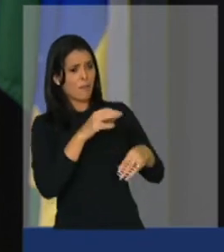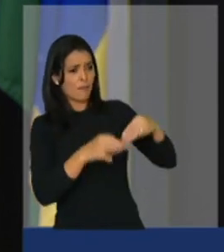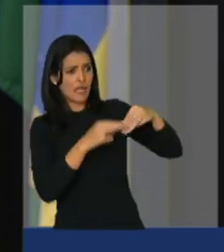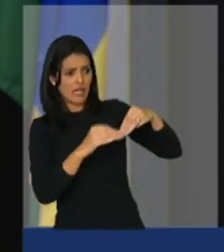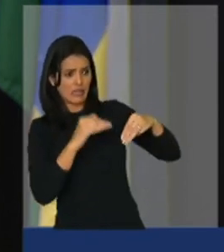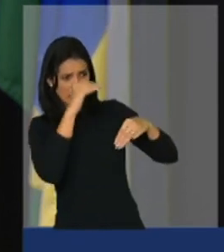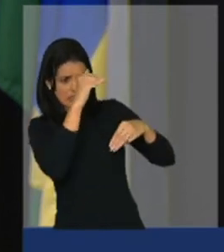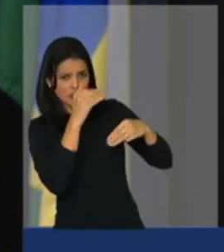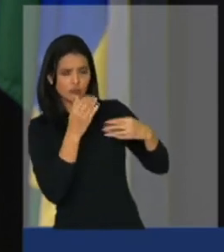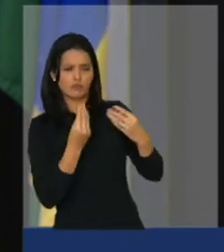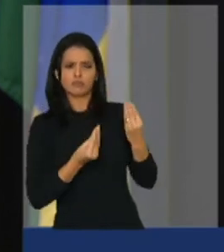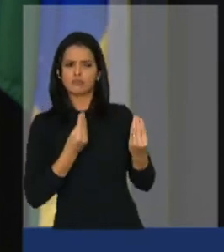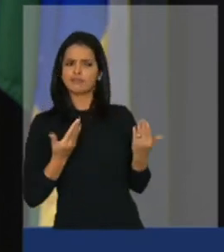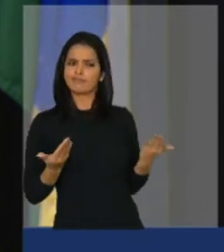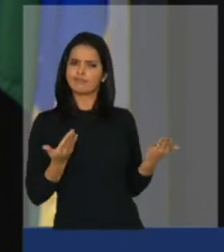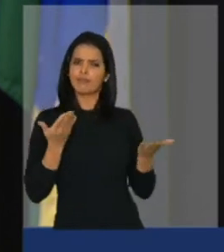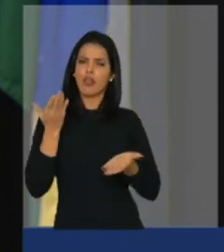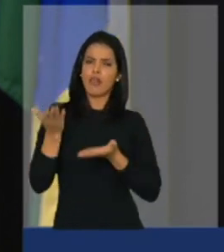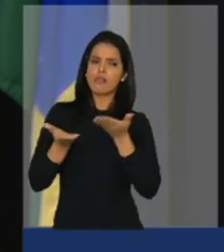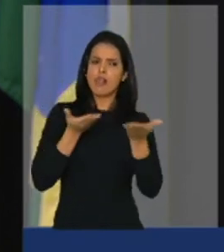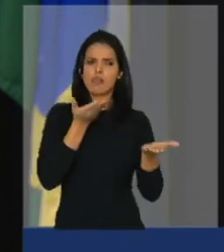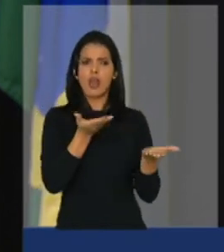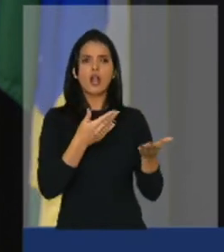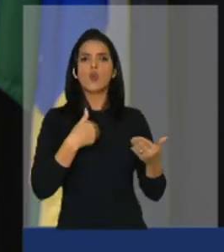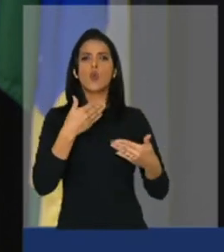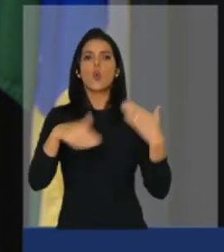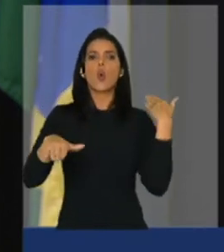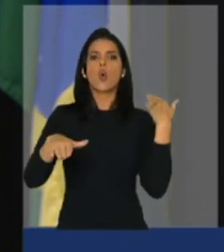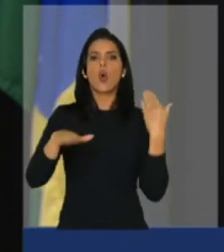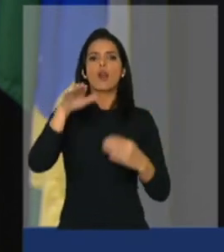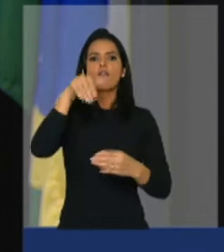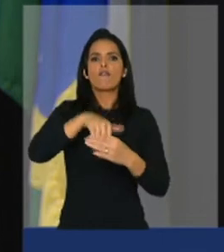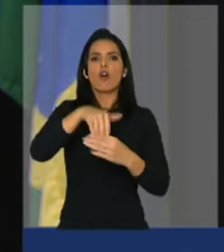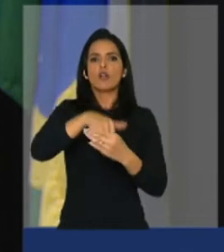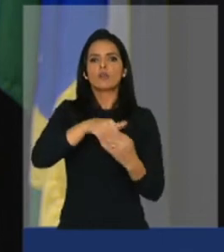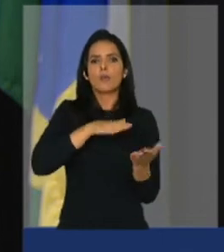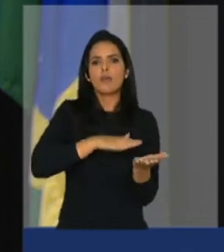BLICA, POR QUE DESDE O MOMENTO EM QUE O PRESIDENTE QUESTIONA A LISURA DAS NOSSAS URNAS, E ISSO E DEMOCRÁTICO, ISSO